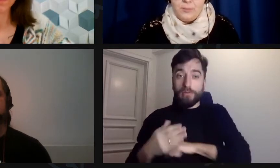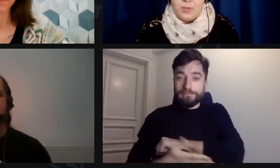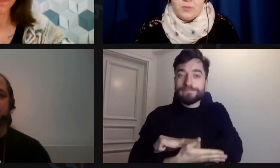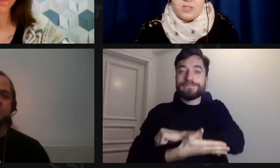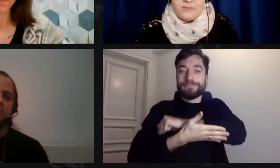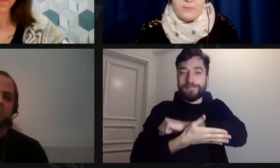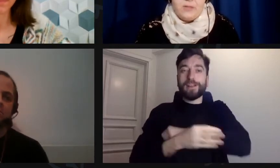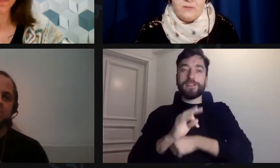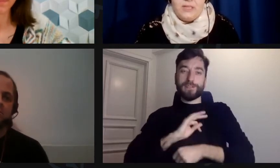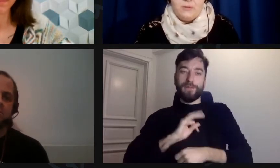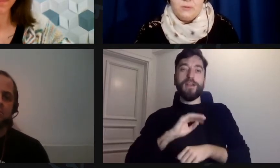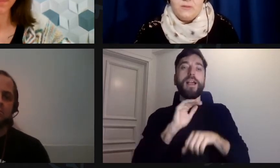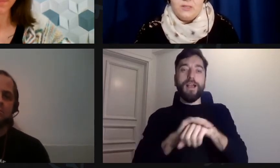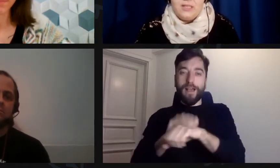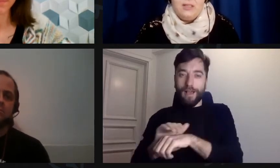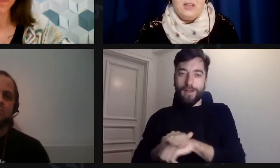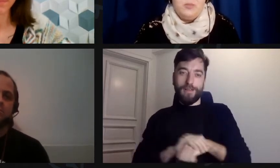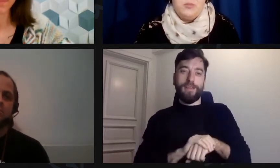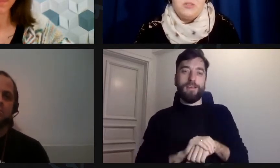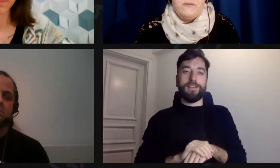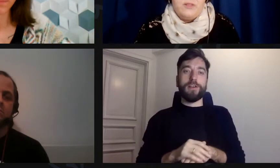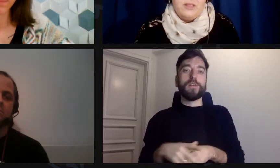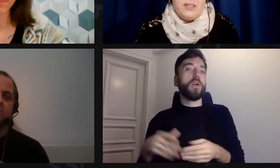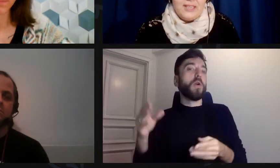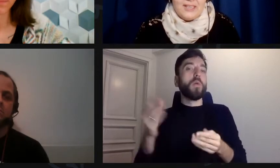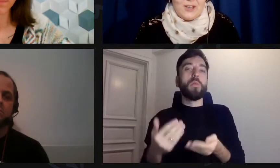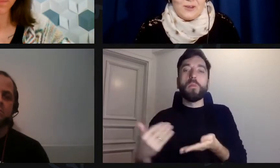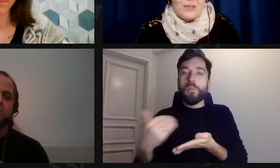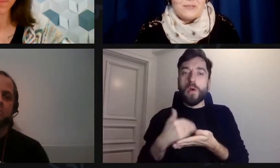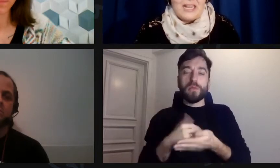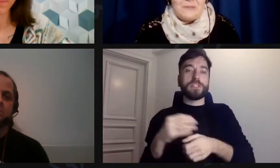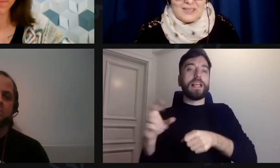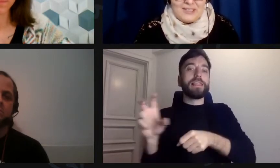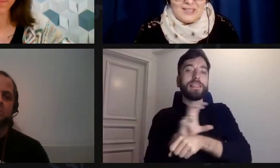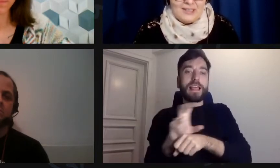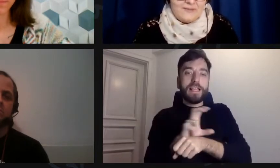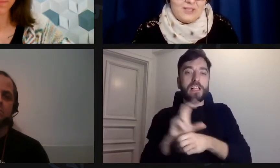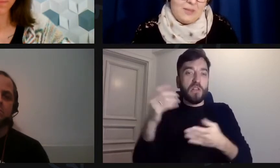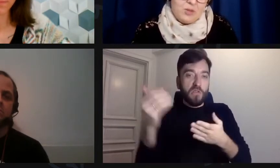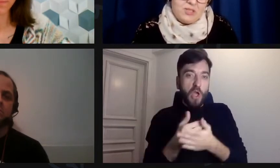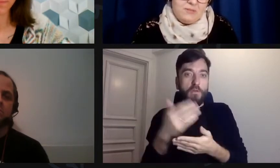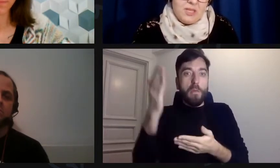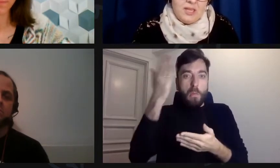i pomoc też w opanowaniu nowych technik, okiełznaniu negatywnych emocji.